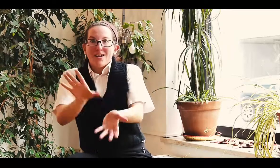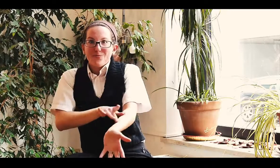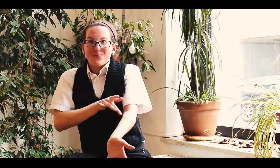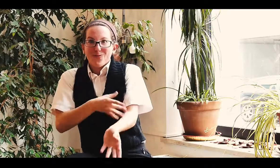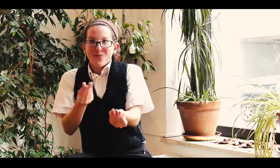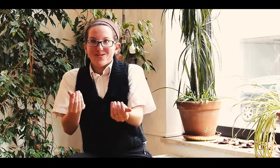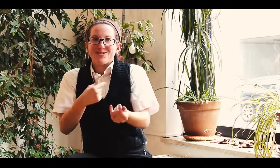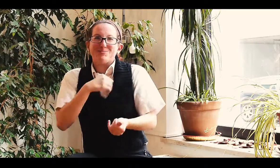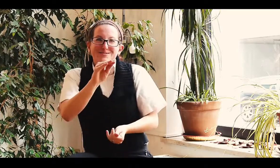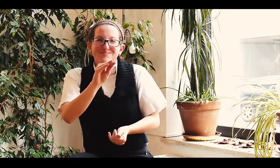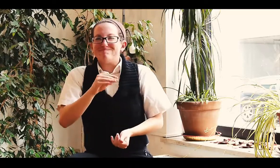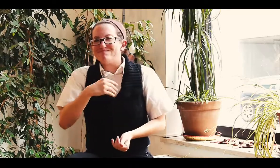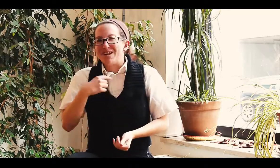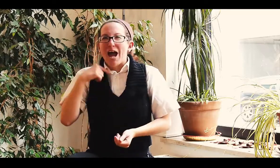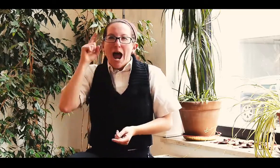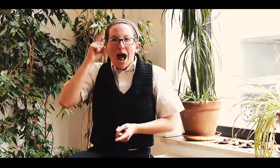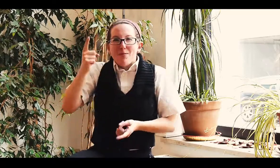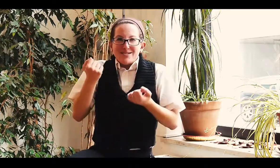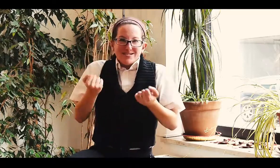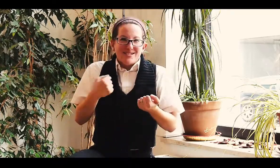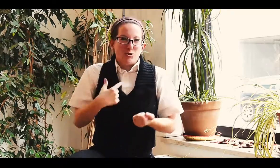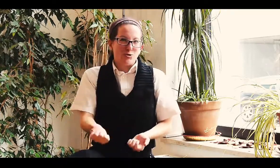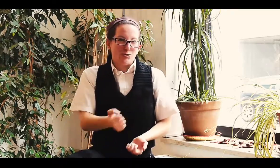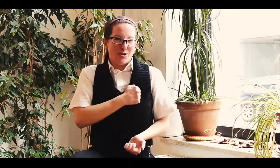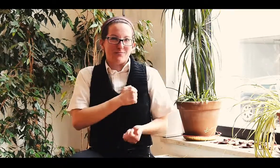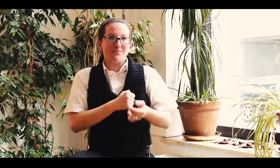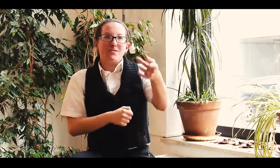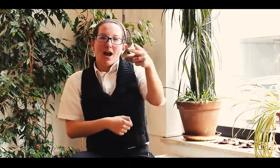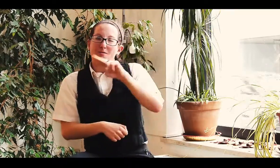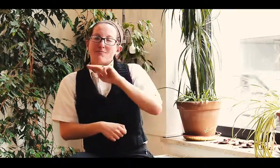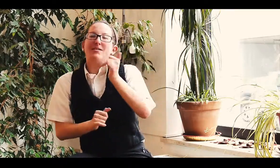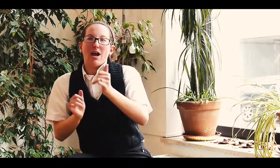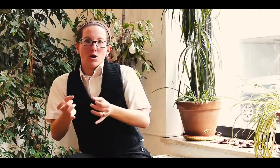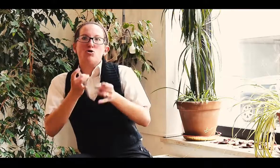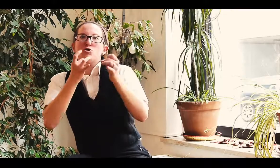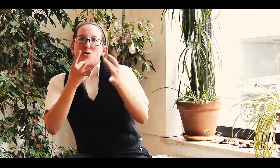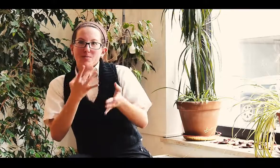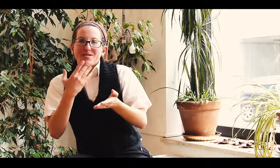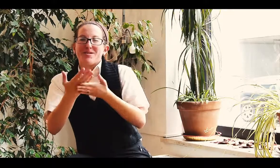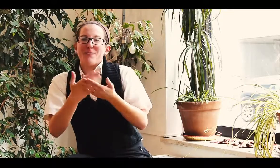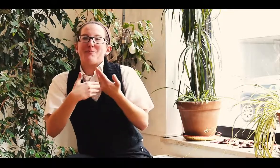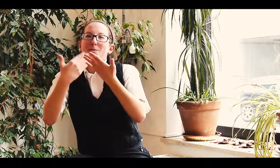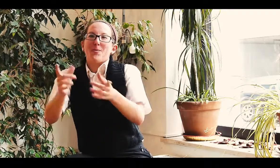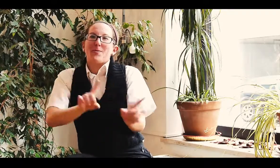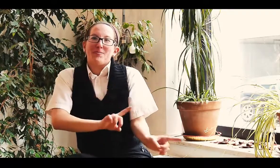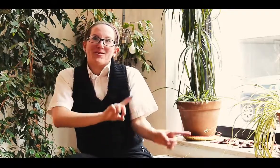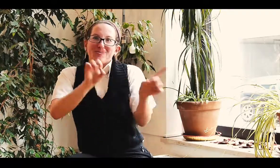wie ich selbst mein Ergebnis einschätze. Ich habe ihm gesagt, ich bin mir sicher, dass ich es geschafft habe.